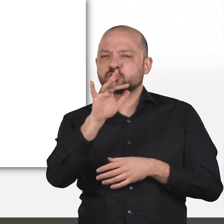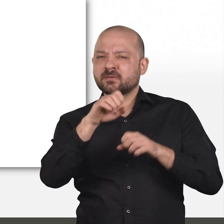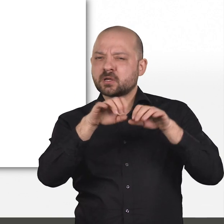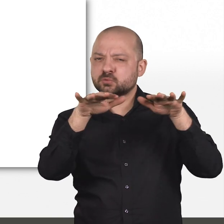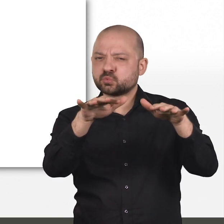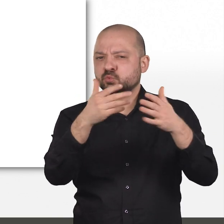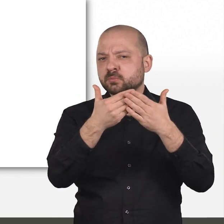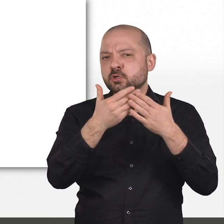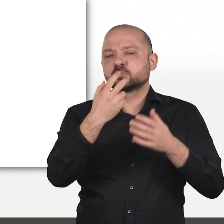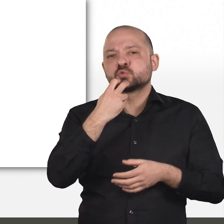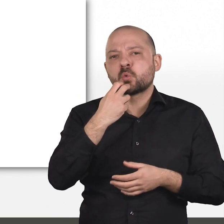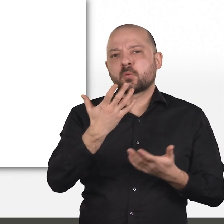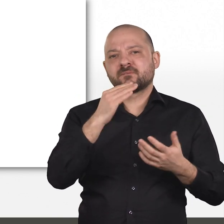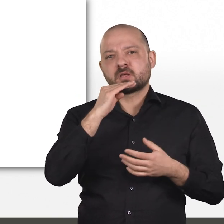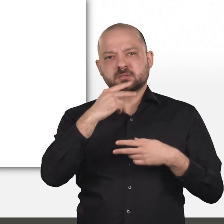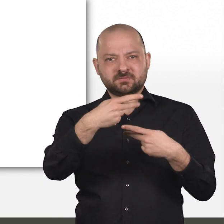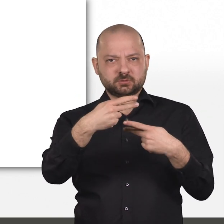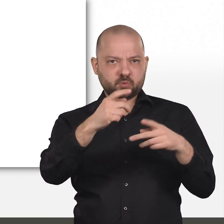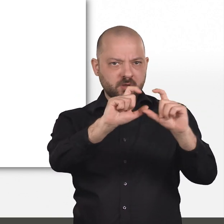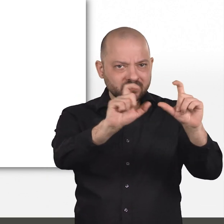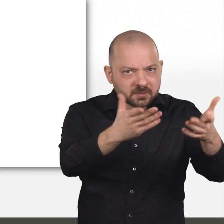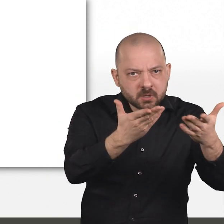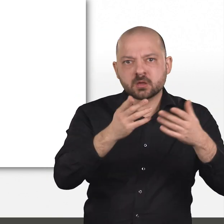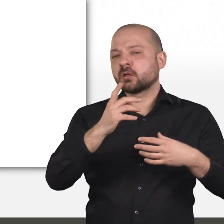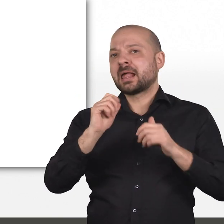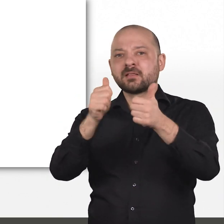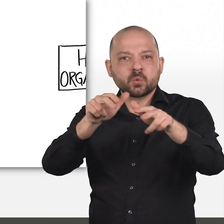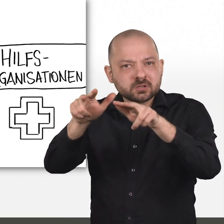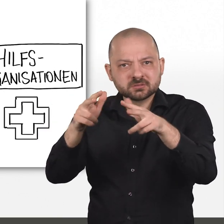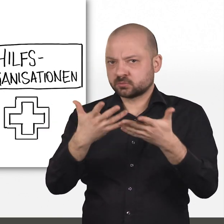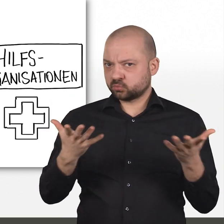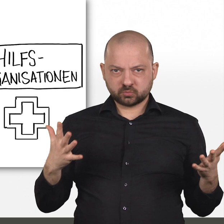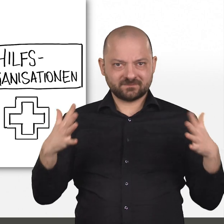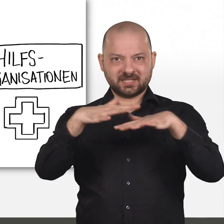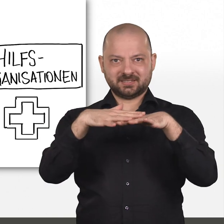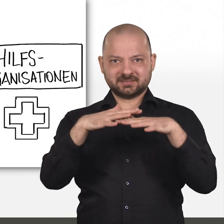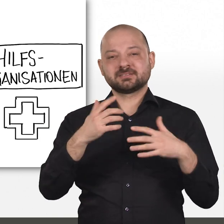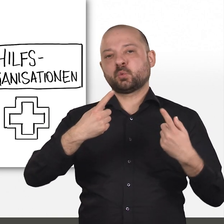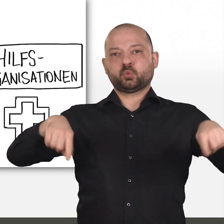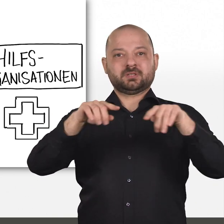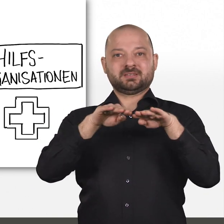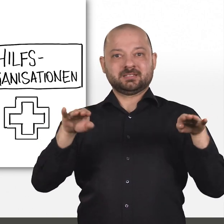Unternehmen der Kritischen Infrastruktur wie Strom- und Wasserversorger sowie Hilfsorganisationen werden vernetzt